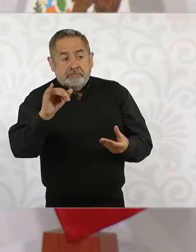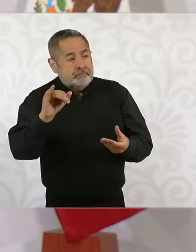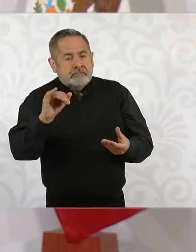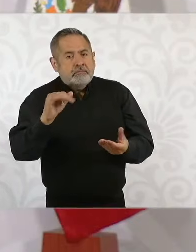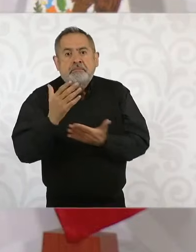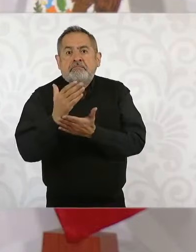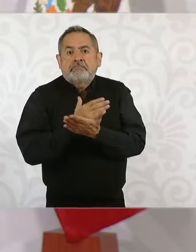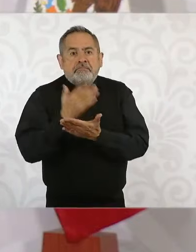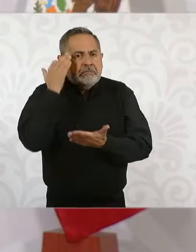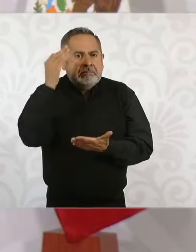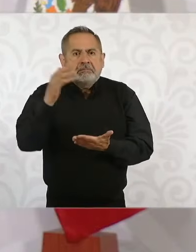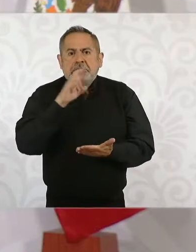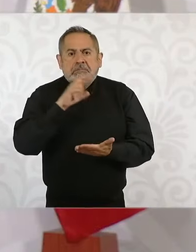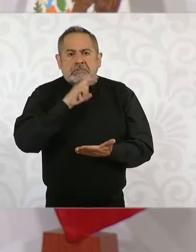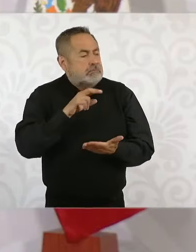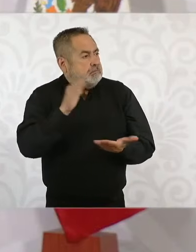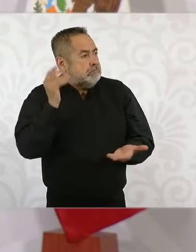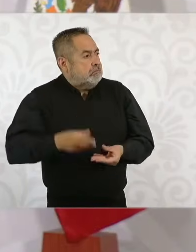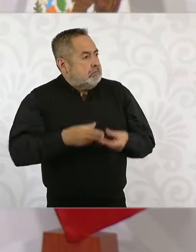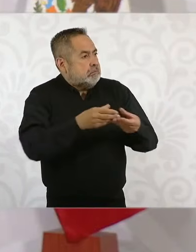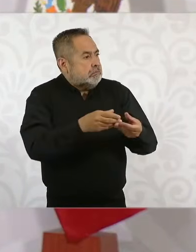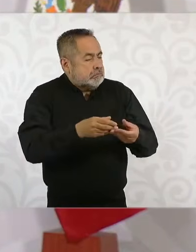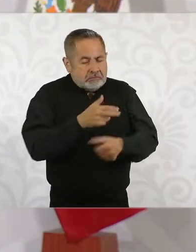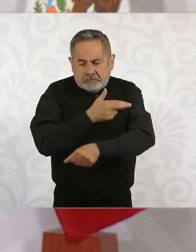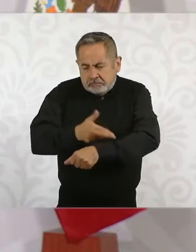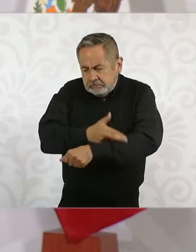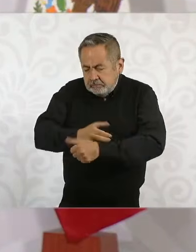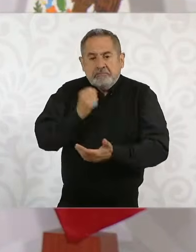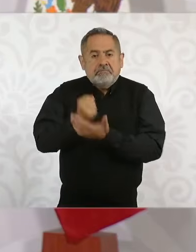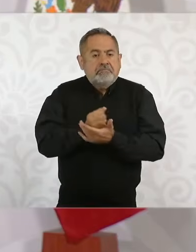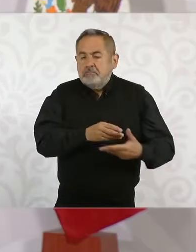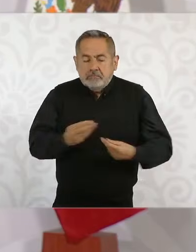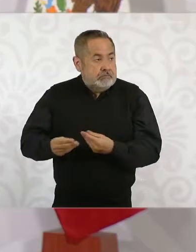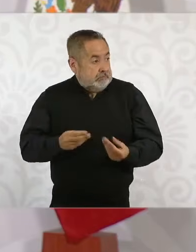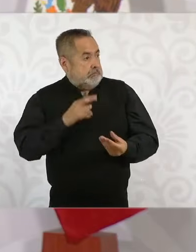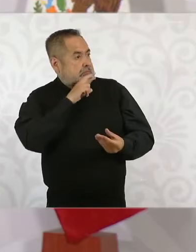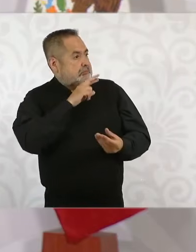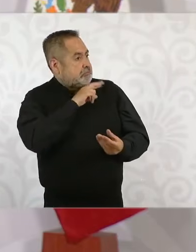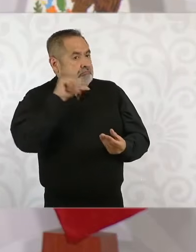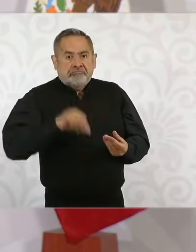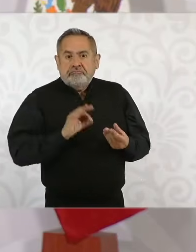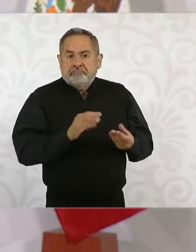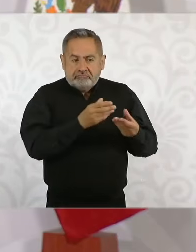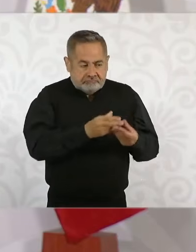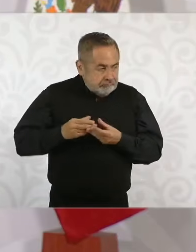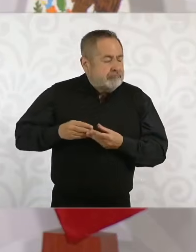internacionales. Y esta mejora no solo permite que los pacientes mexicanos accedan a la innovación,